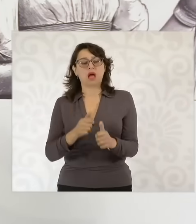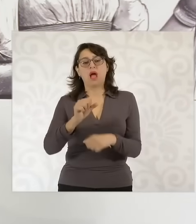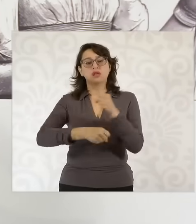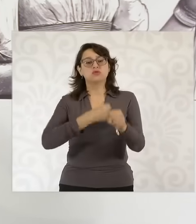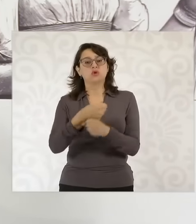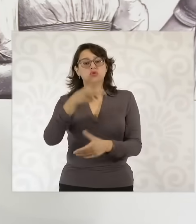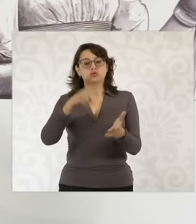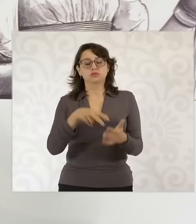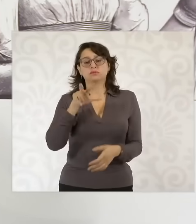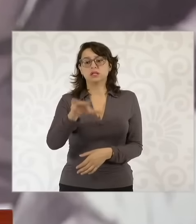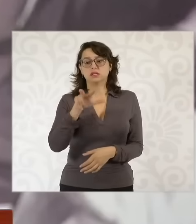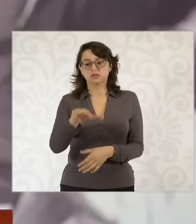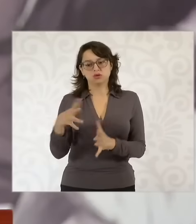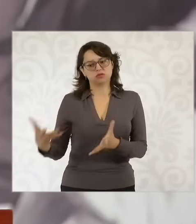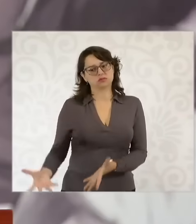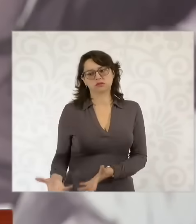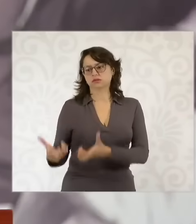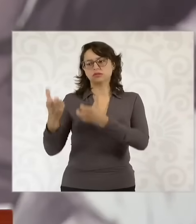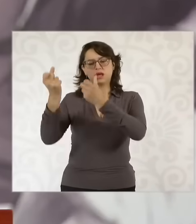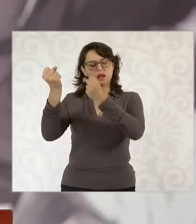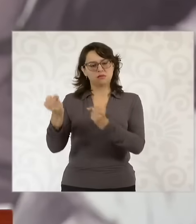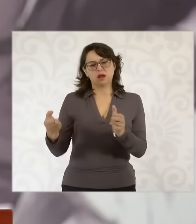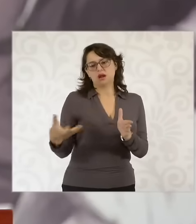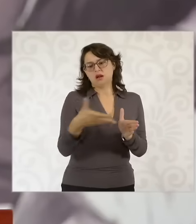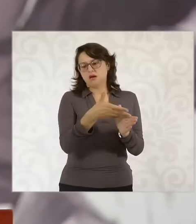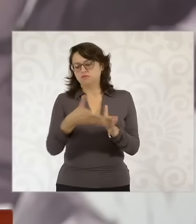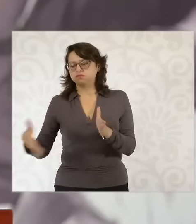estabilizando a su producción, ampliando la capacidad de refinación con la construcción